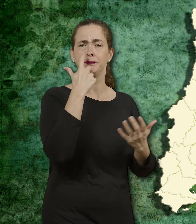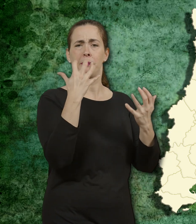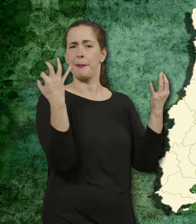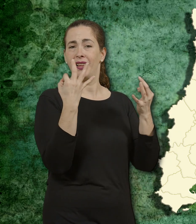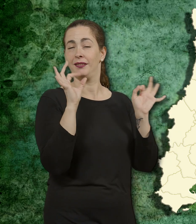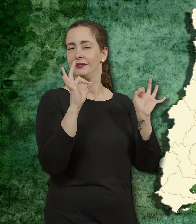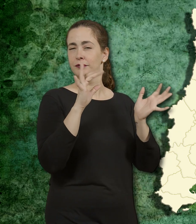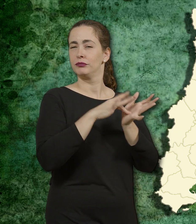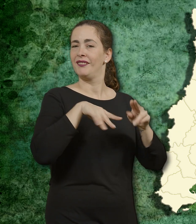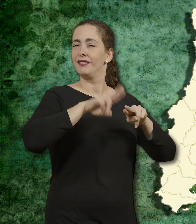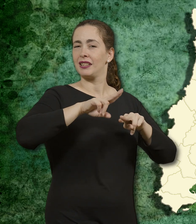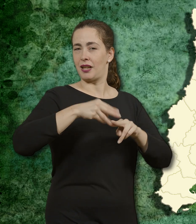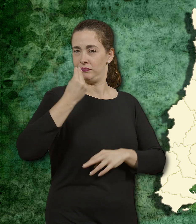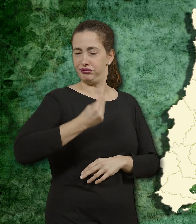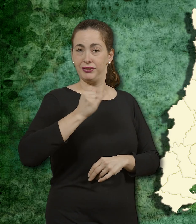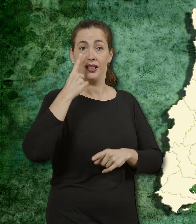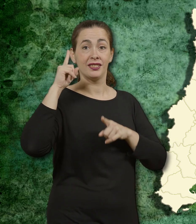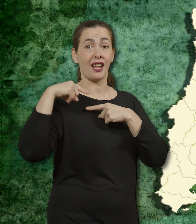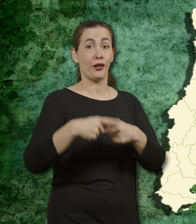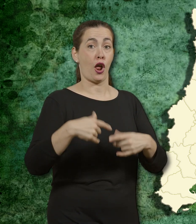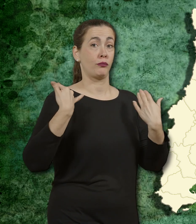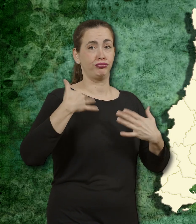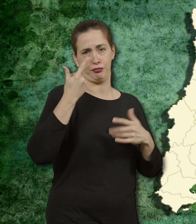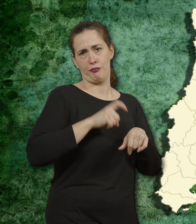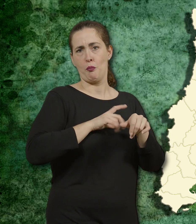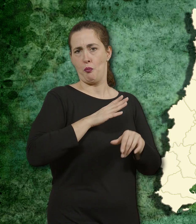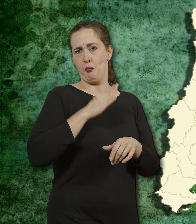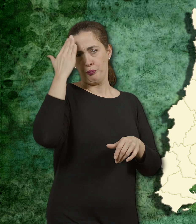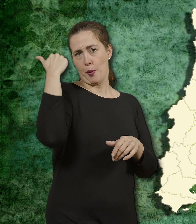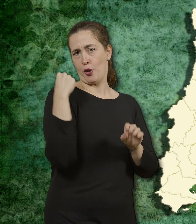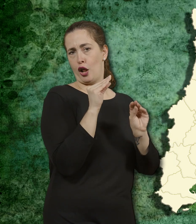Destacat: Les festes i tradicions populars que han passat de generació en generació